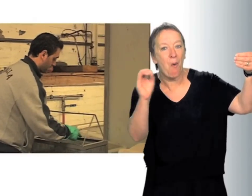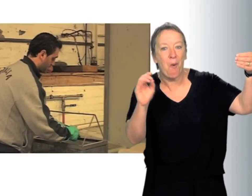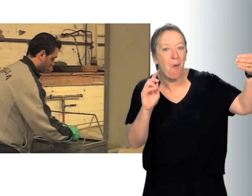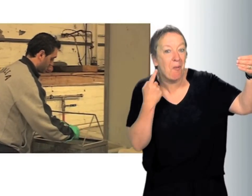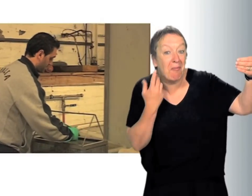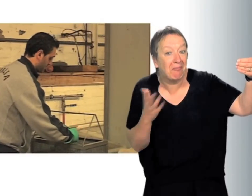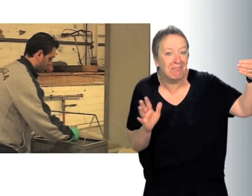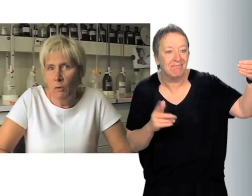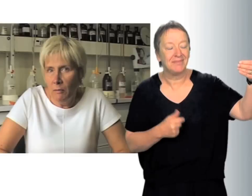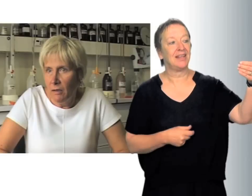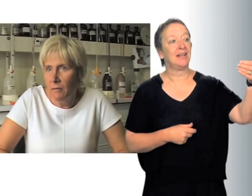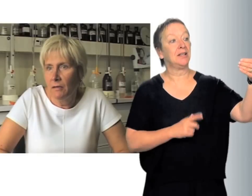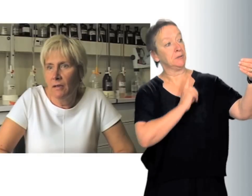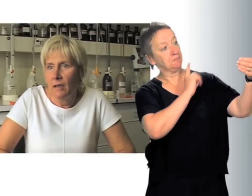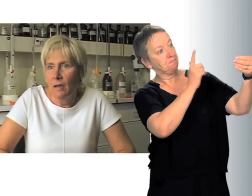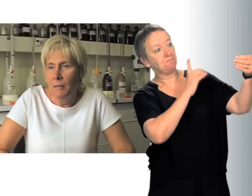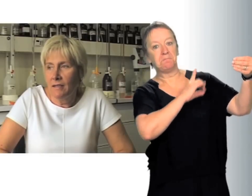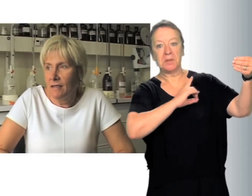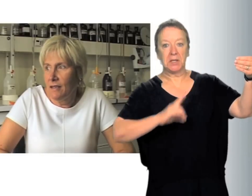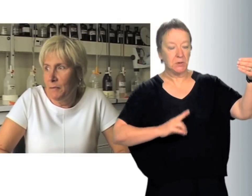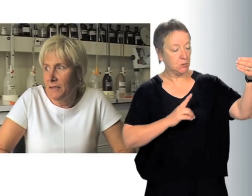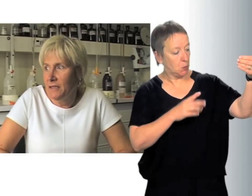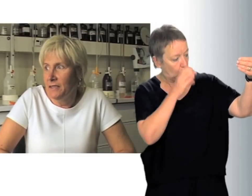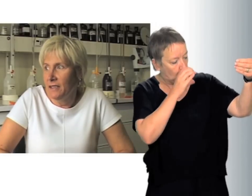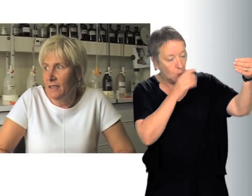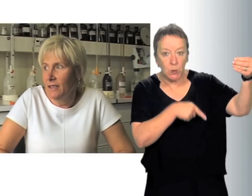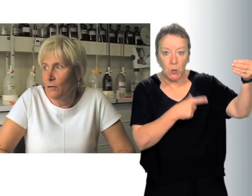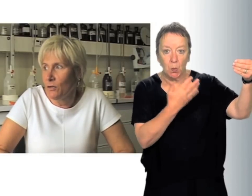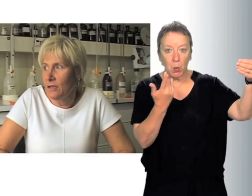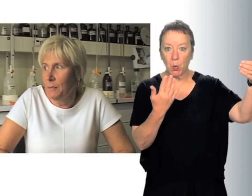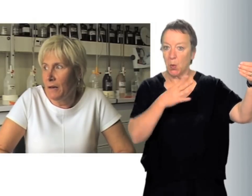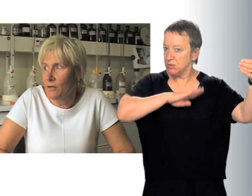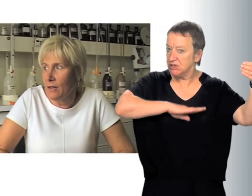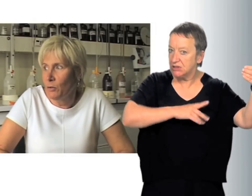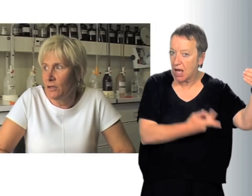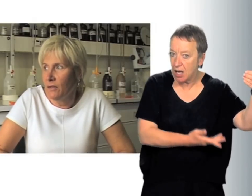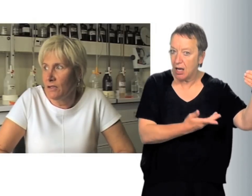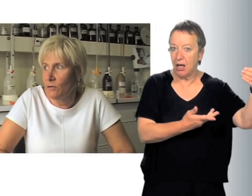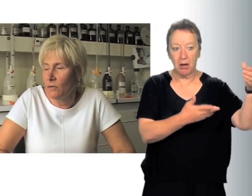qui a interpellé la direction et moi-même par sa simplicité et aussi par sa motivation.